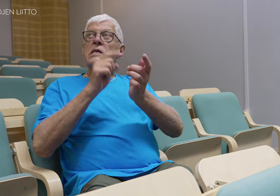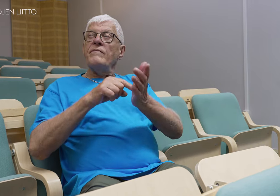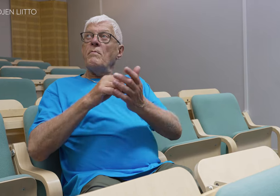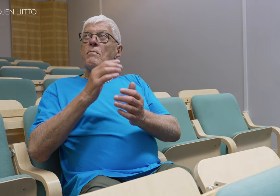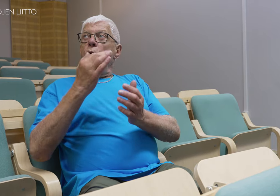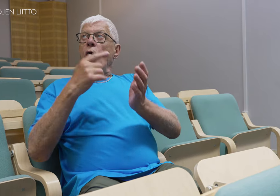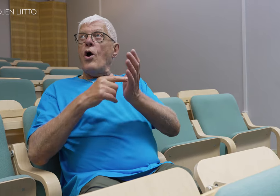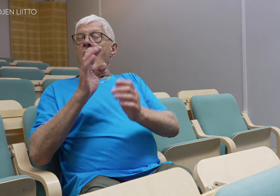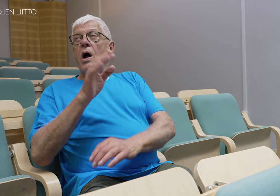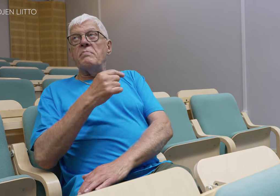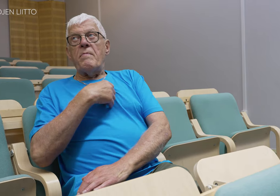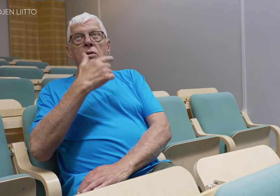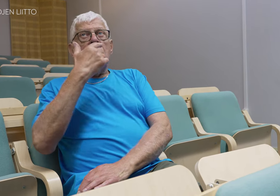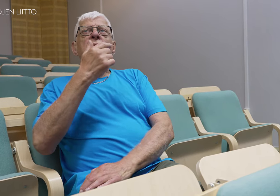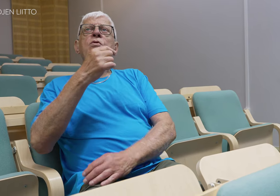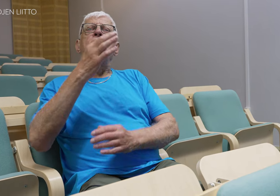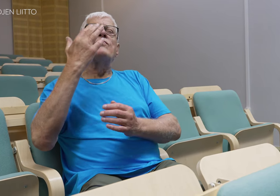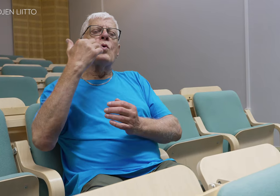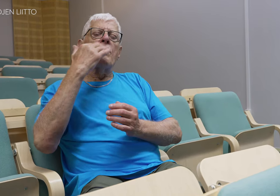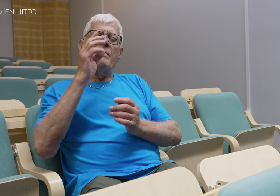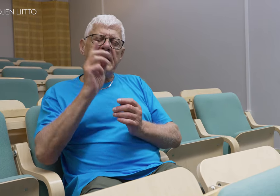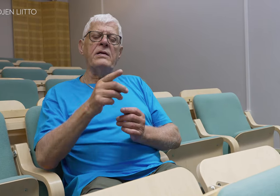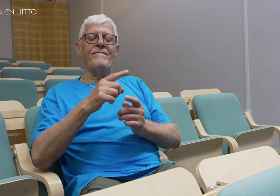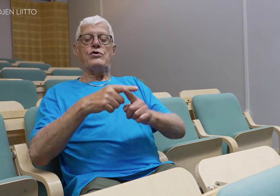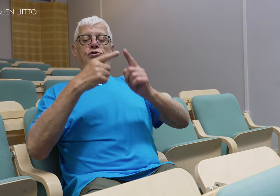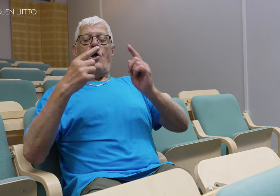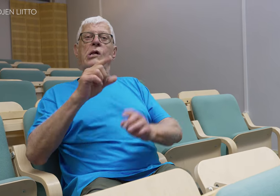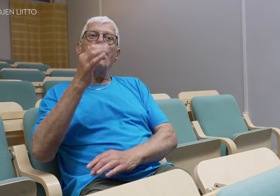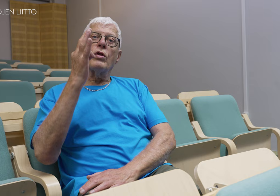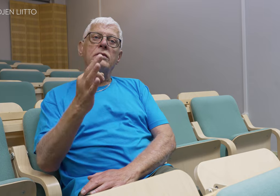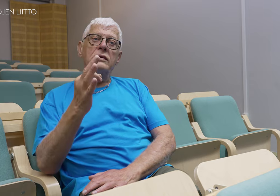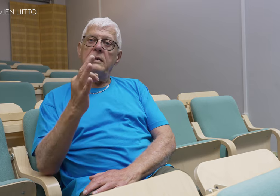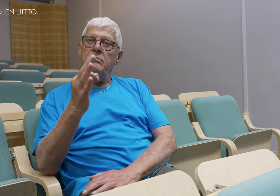Montakohan kertaa koulutapaamisia on järjestetty.. Ensimmäisen kerran tapaaminen järjestettiin 1980.